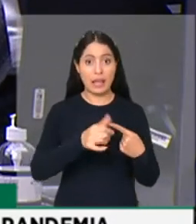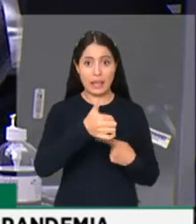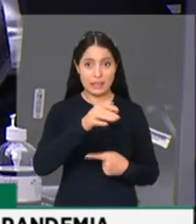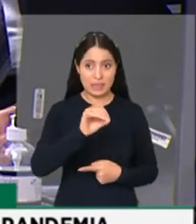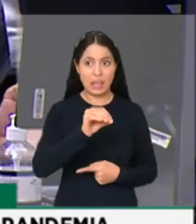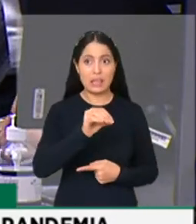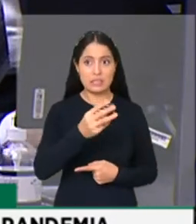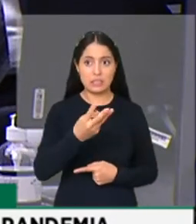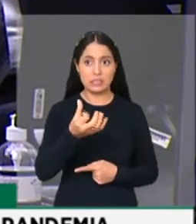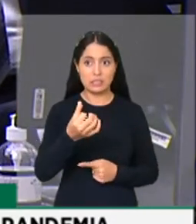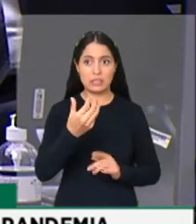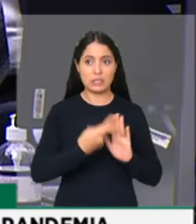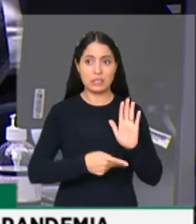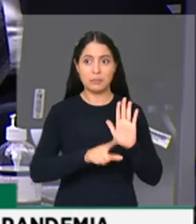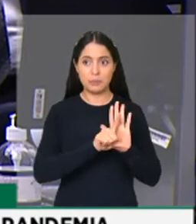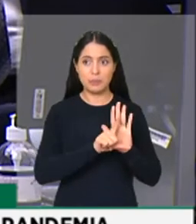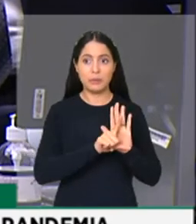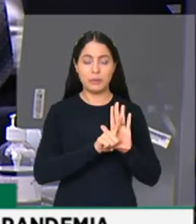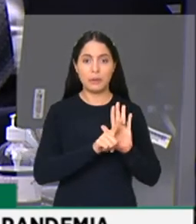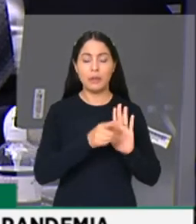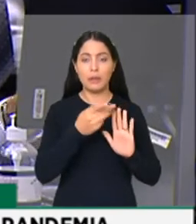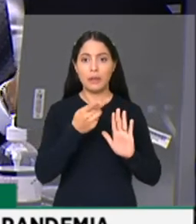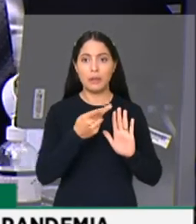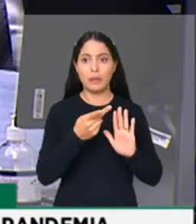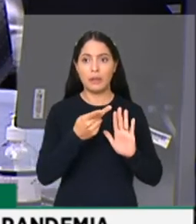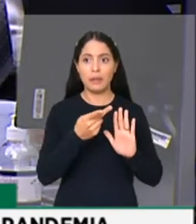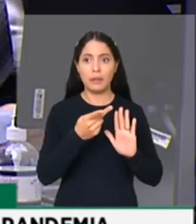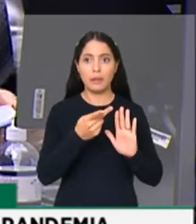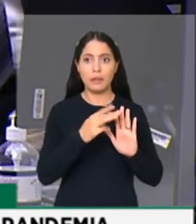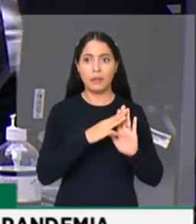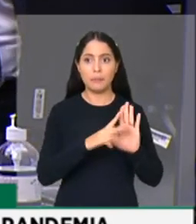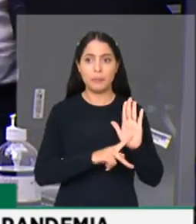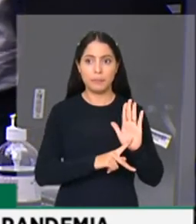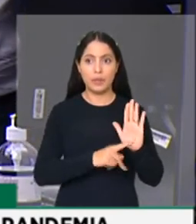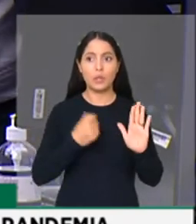A MP ESTÁ AQUI CONOSCO CADÊ AQUELE MP, A QUADRO DO MP. -- [DEPUTADO]: A 1036